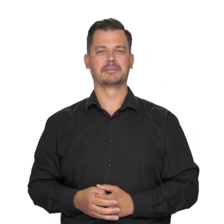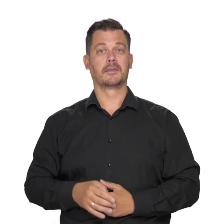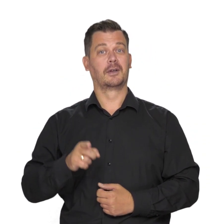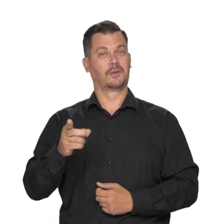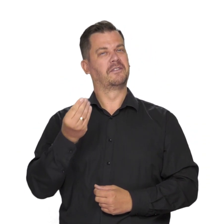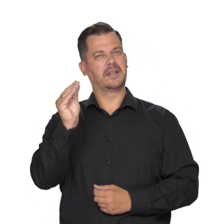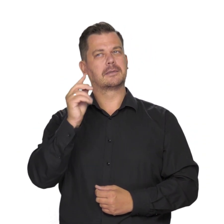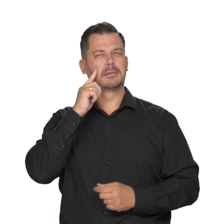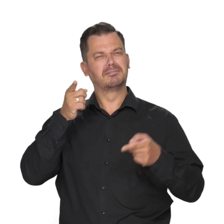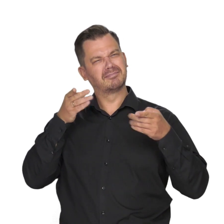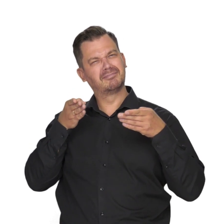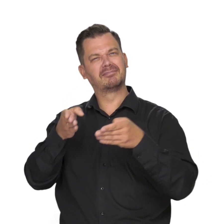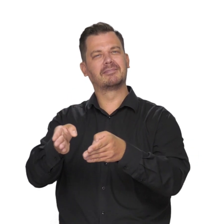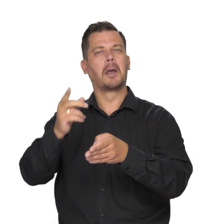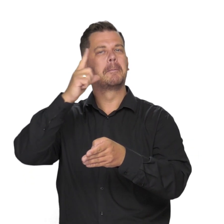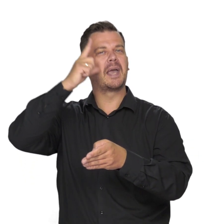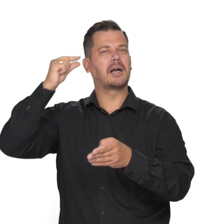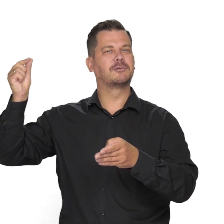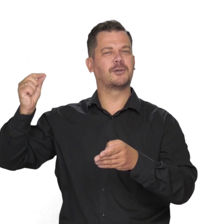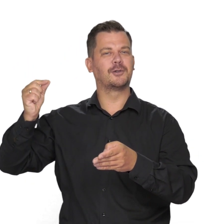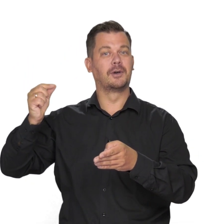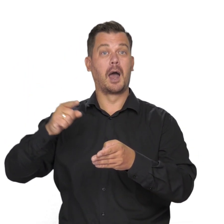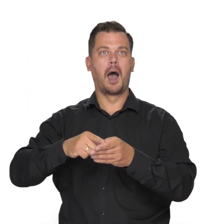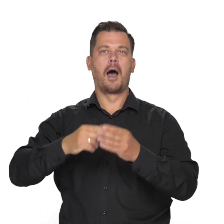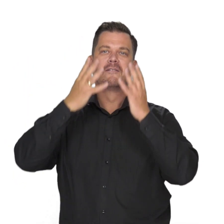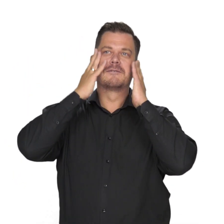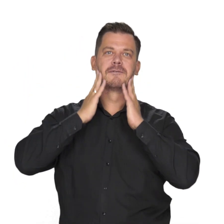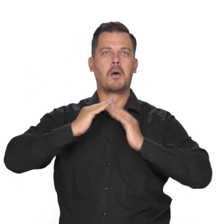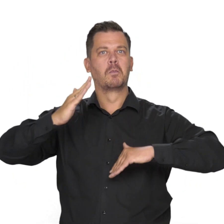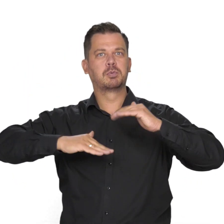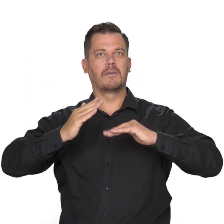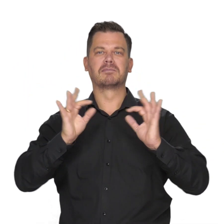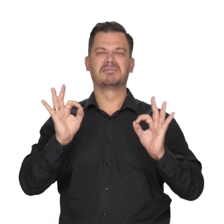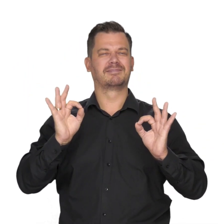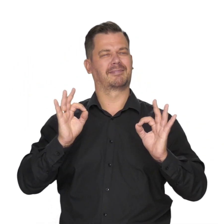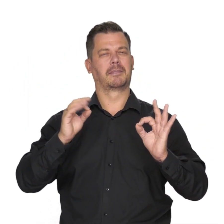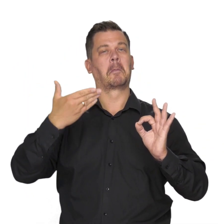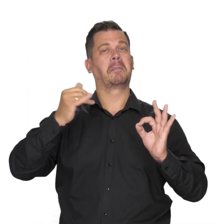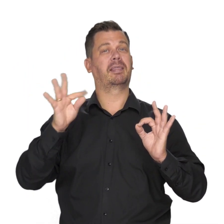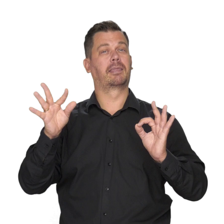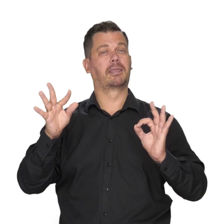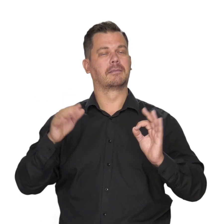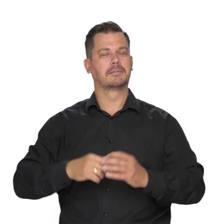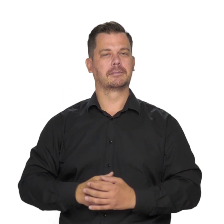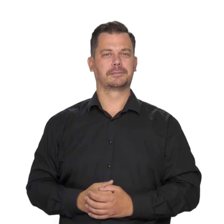To już bardziej idea Picassowskiego byka niż próba oddania fizjonomii zwierzęcia, to portret mitu.